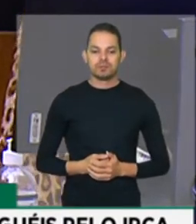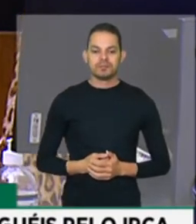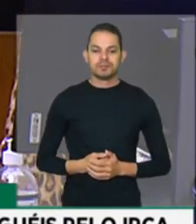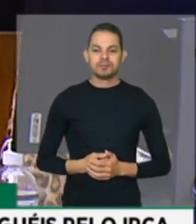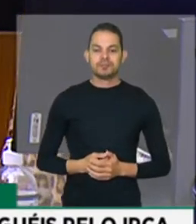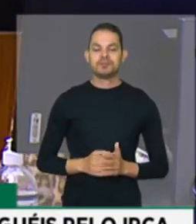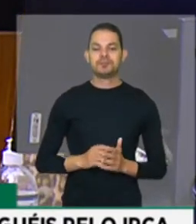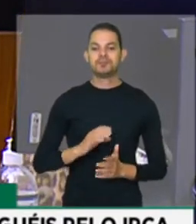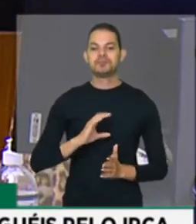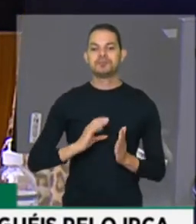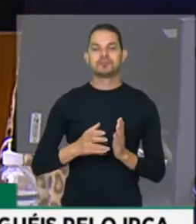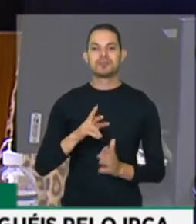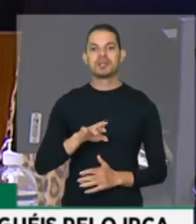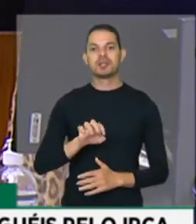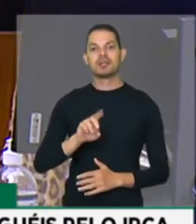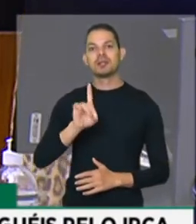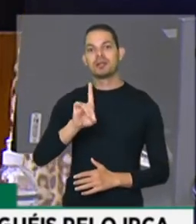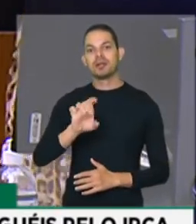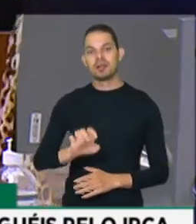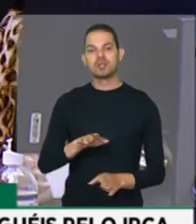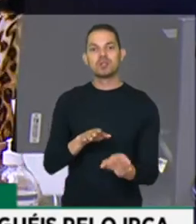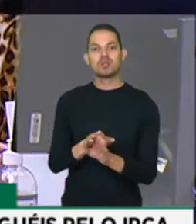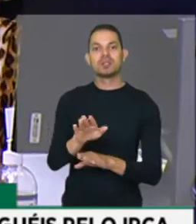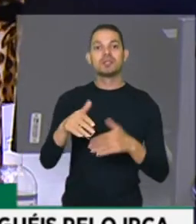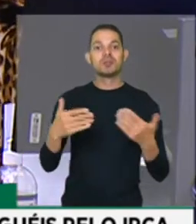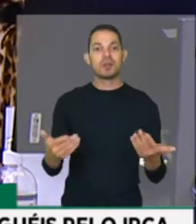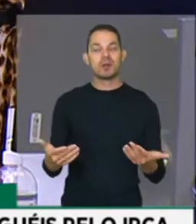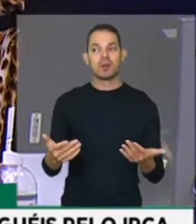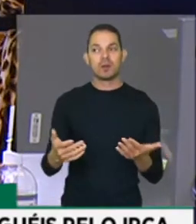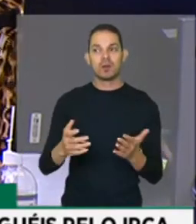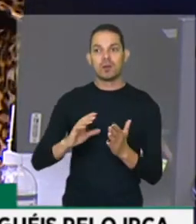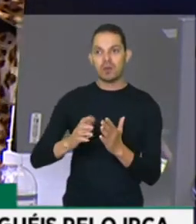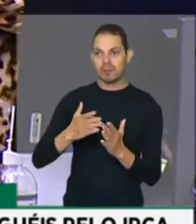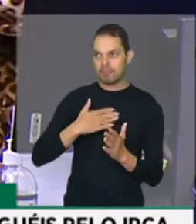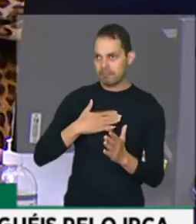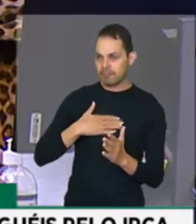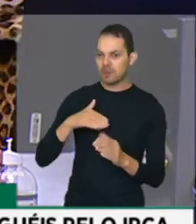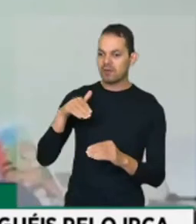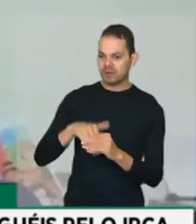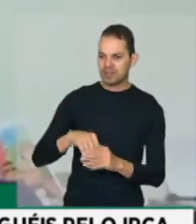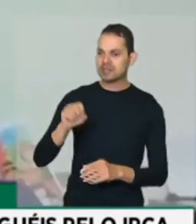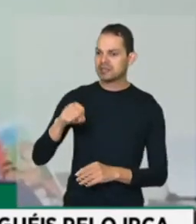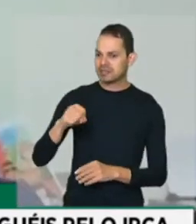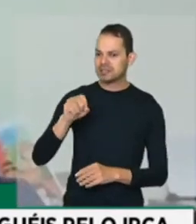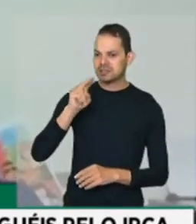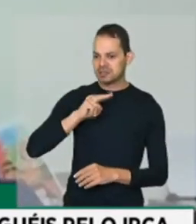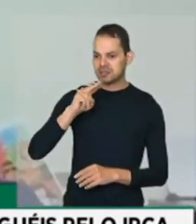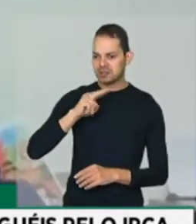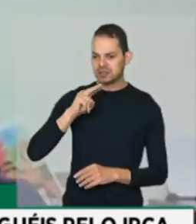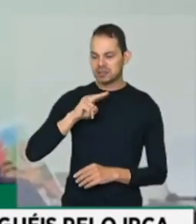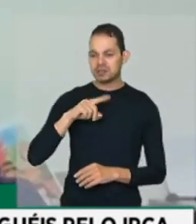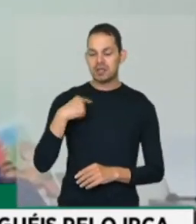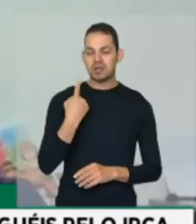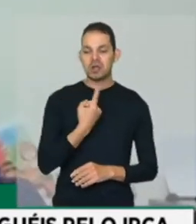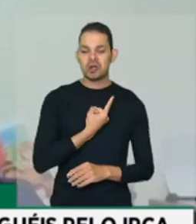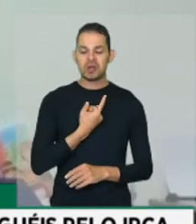ORIENTA... A REDE? -- [DEPUTADA]: A REDE ELA É SIM É URGÊNCIA, SENHOR PRESIDENTE. NÓS ESTAMOS VIVENDO UM PERÍODO DIFÍCIL PARA TODOS...